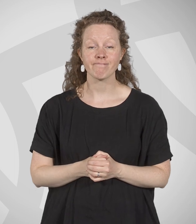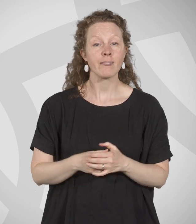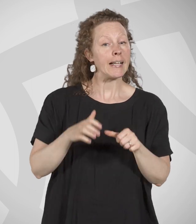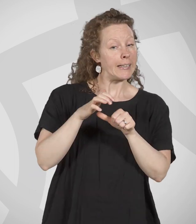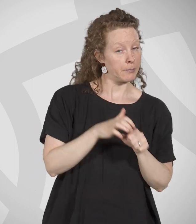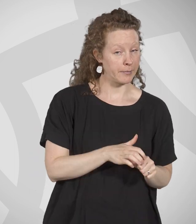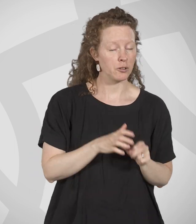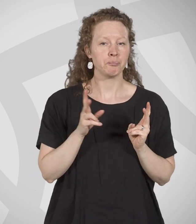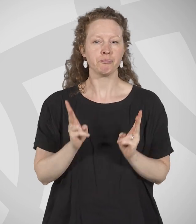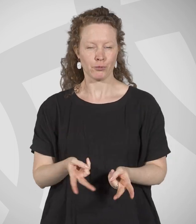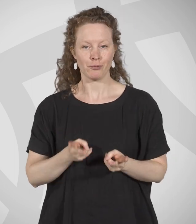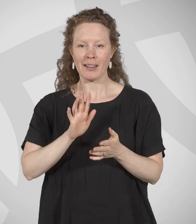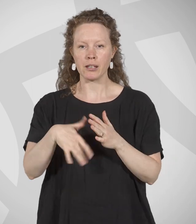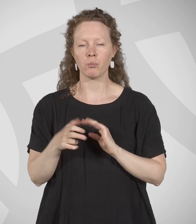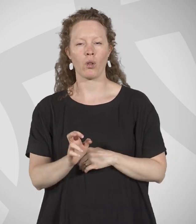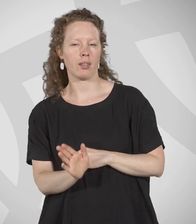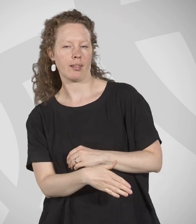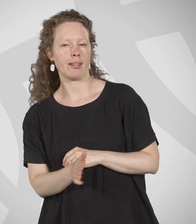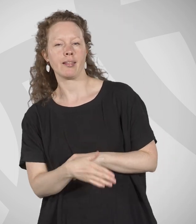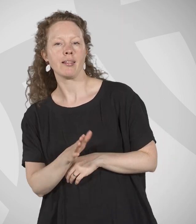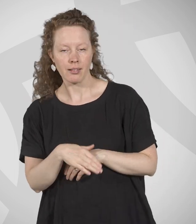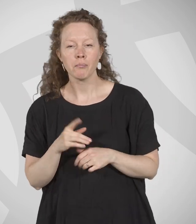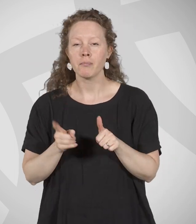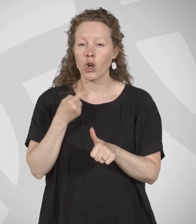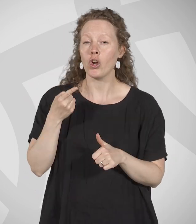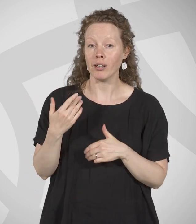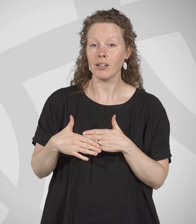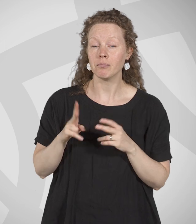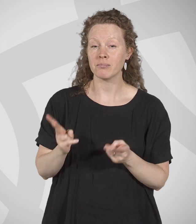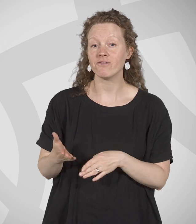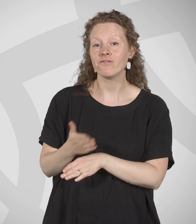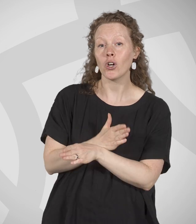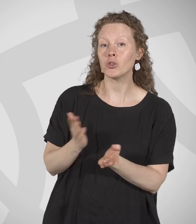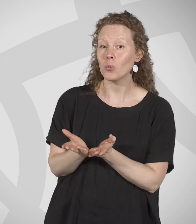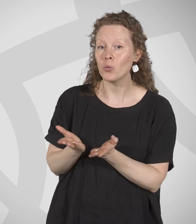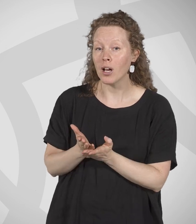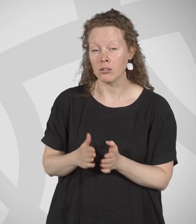Diskriminering och förbiseende av teckenspråket börjar redan i förskolan -